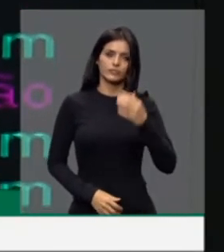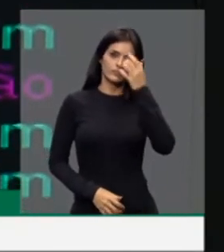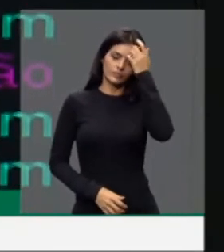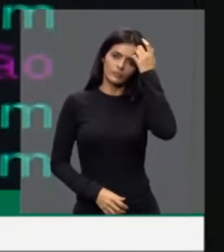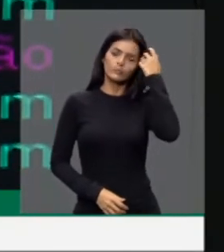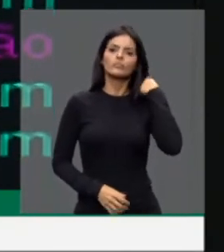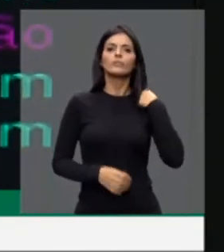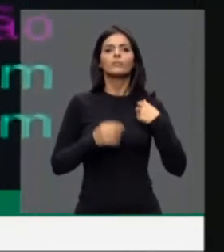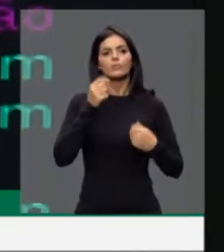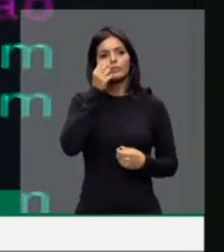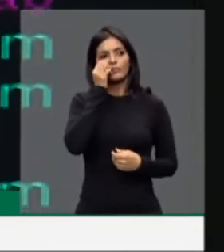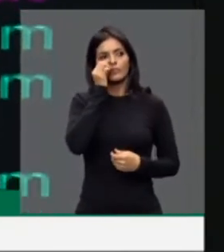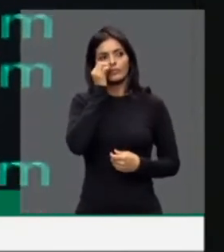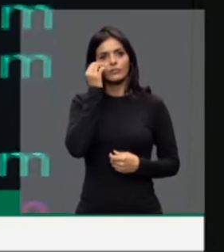BREVIDADE, AJUSTANDO DETALHES. -- [PRESIDENTE]: PSL